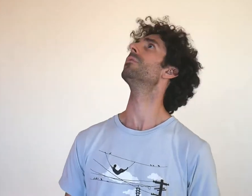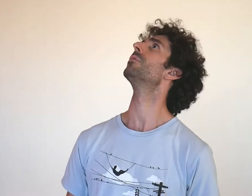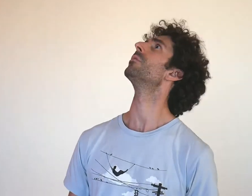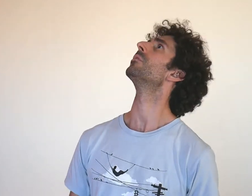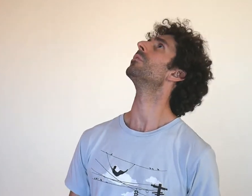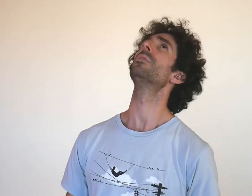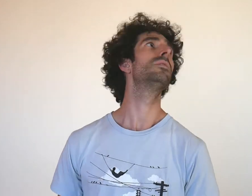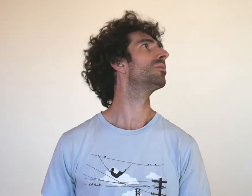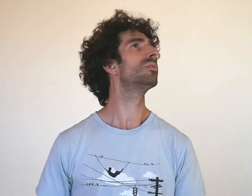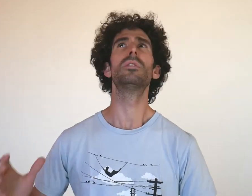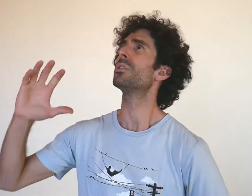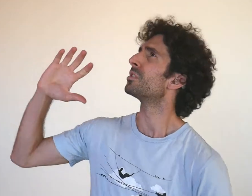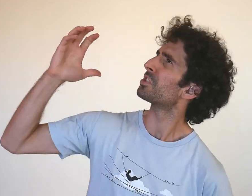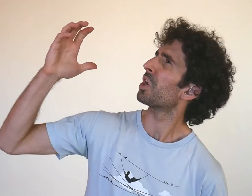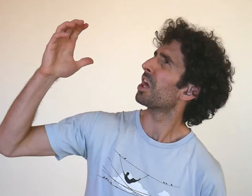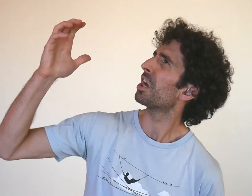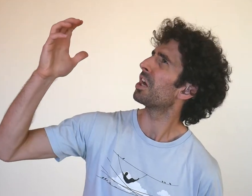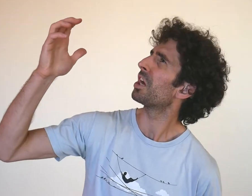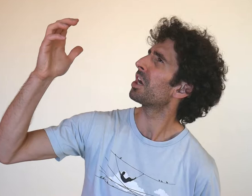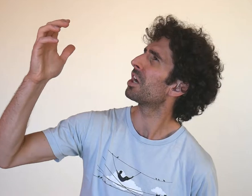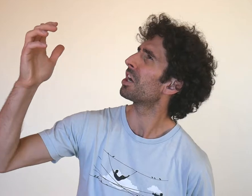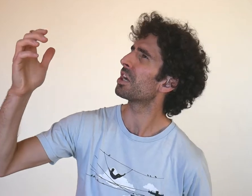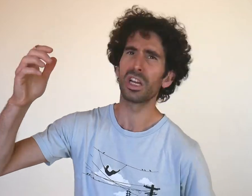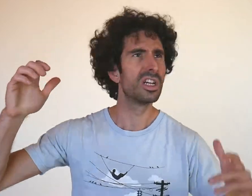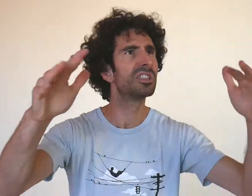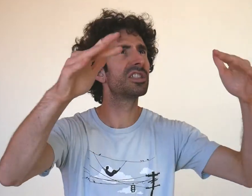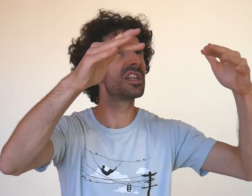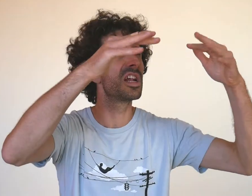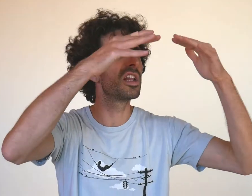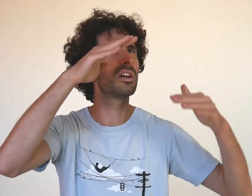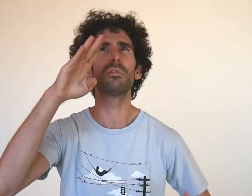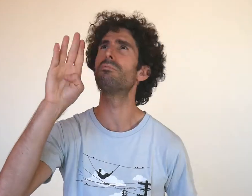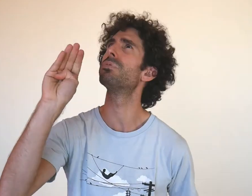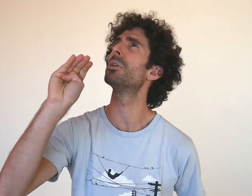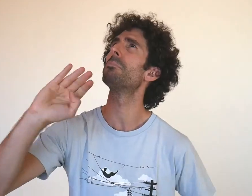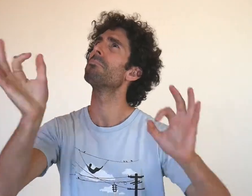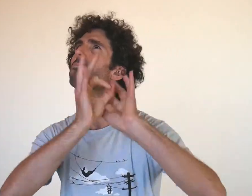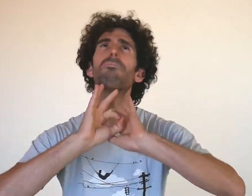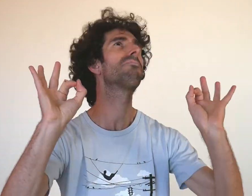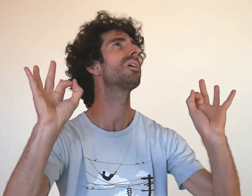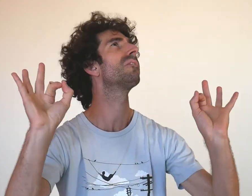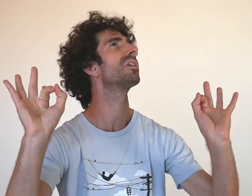D'un coup ! Grand soleil et ciel d'un bleu parfait.